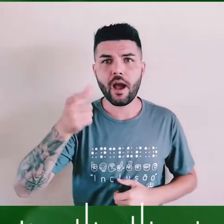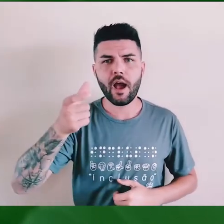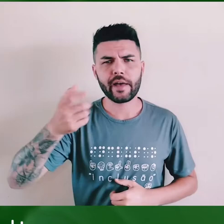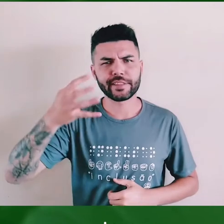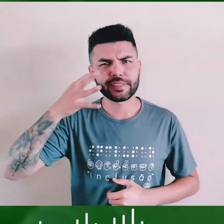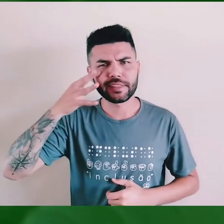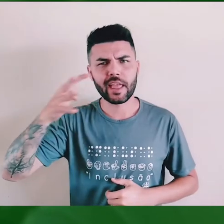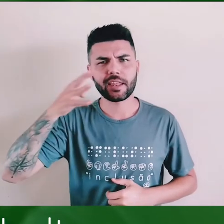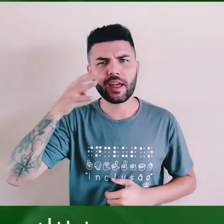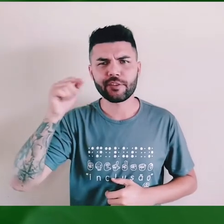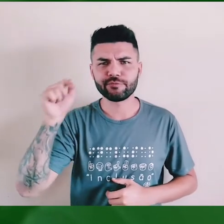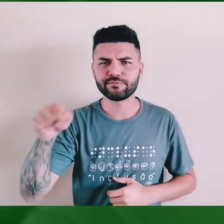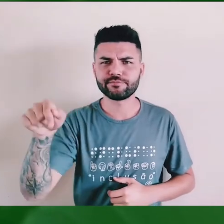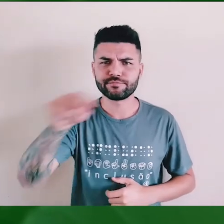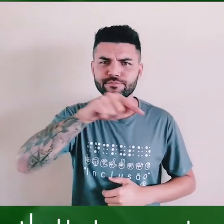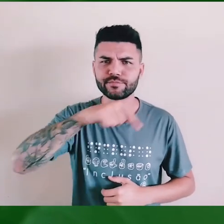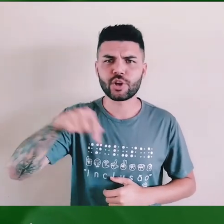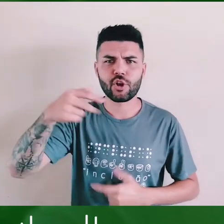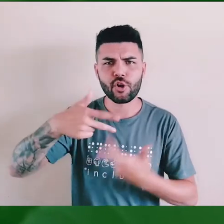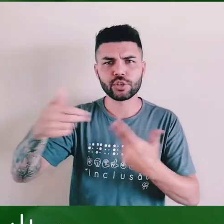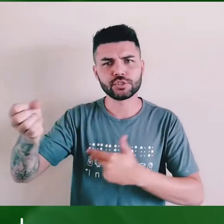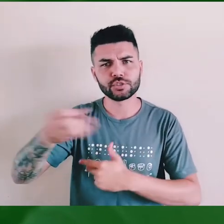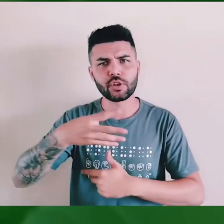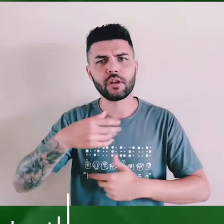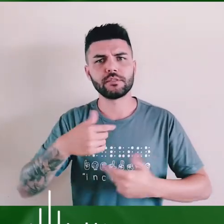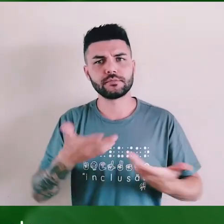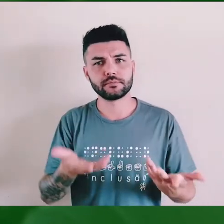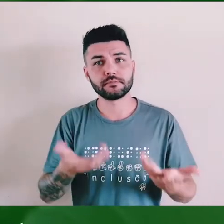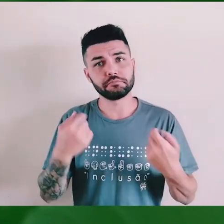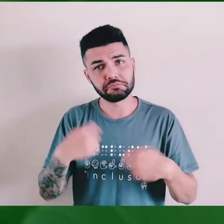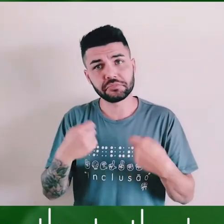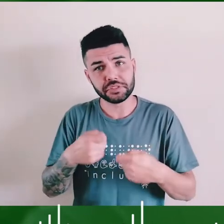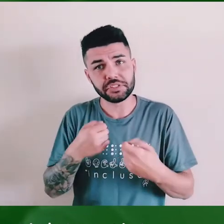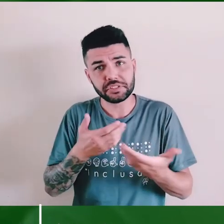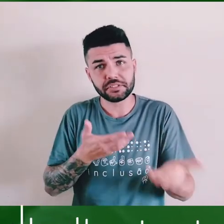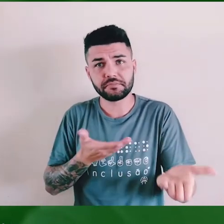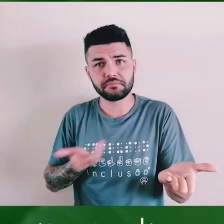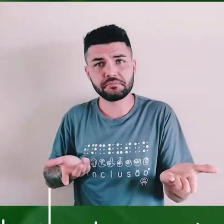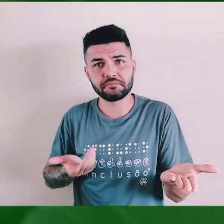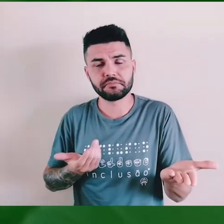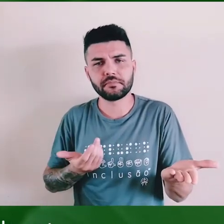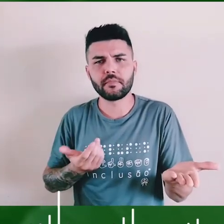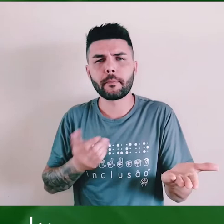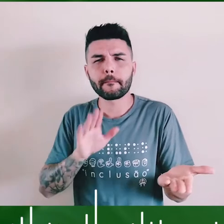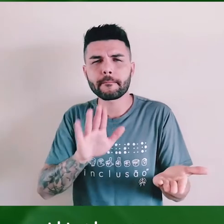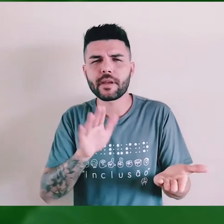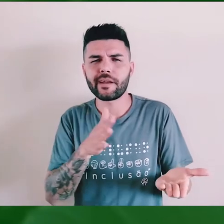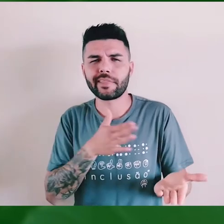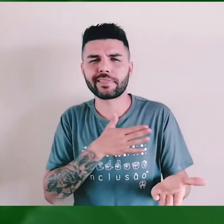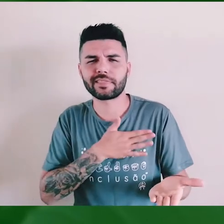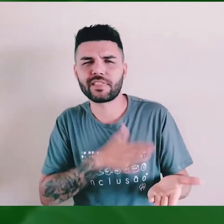Por mais que seja, falando de música e séries, por mais que seja algo que você não goste,